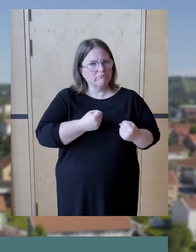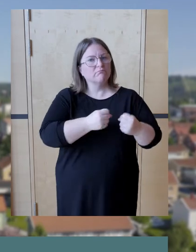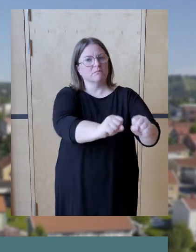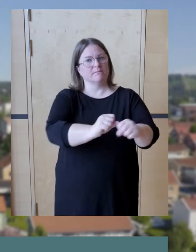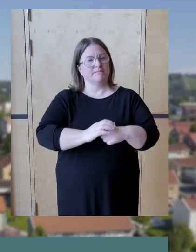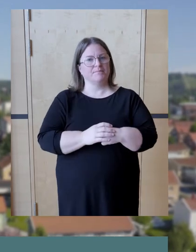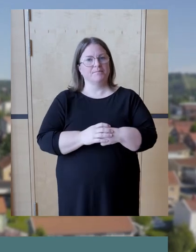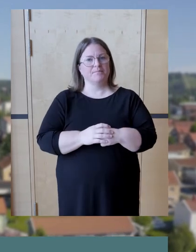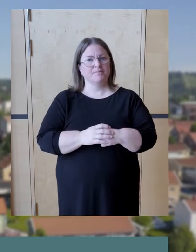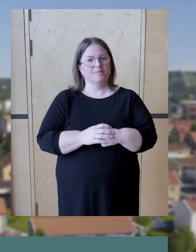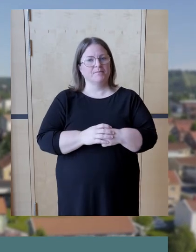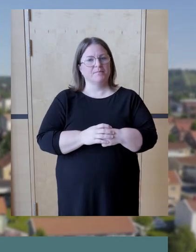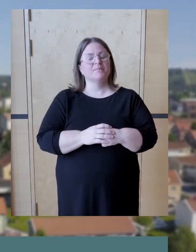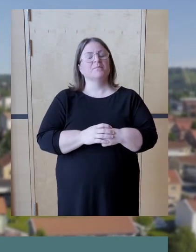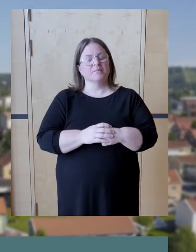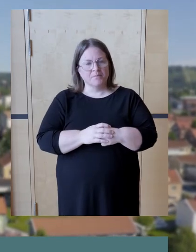Sen så var det någon från